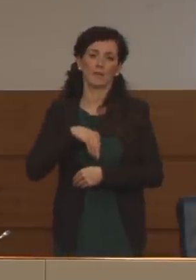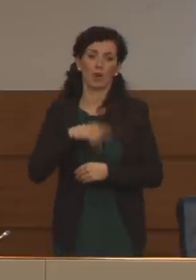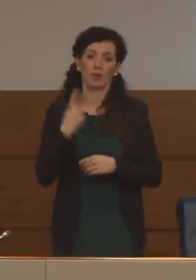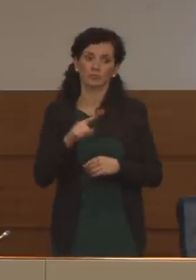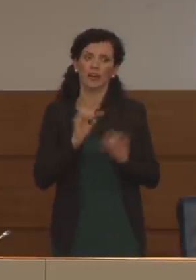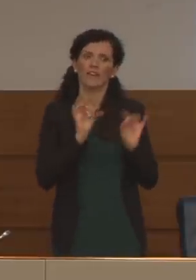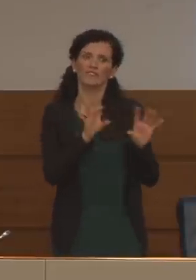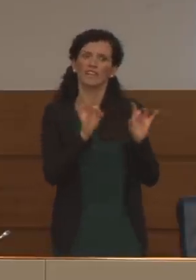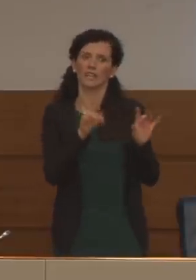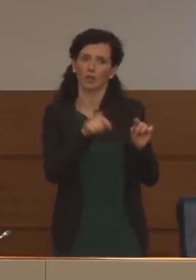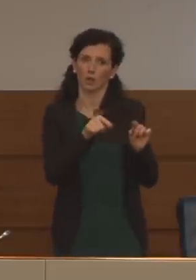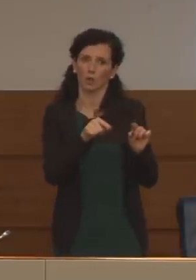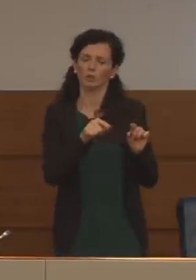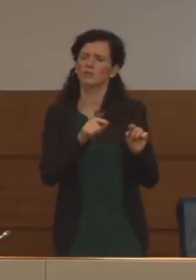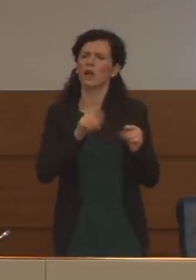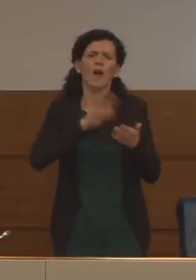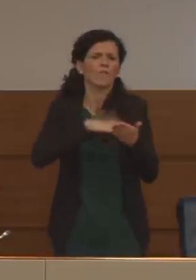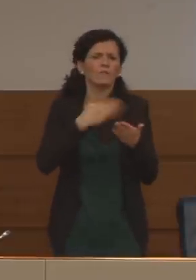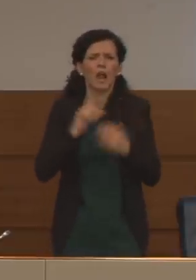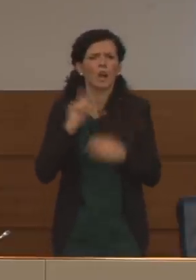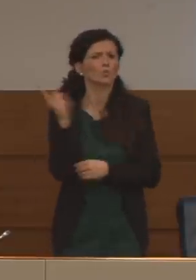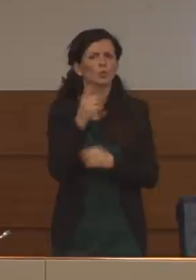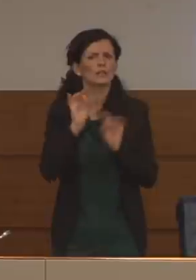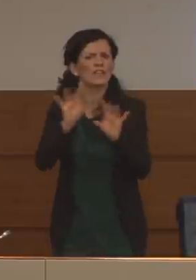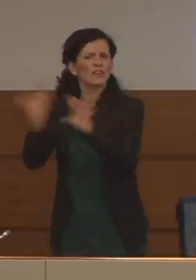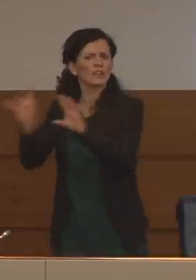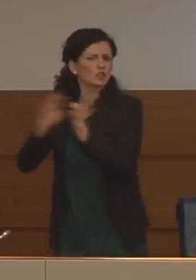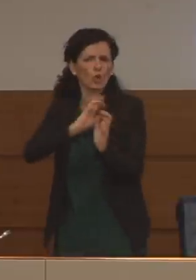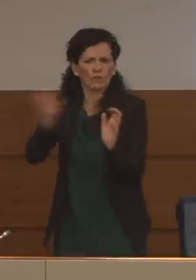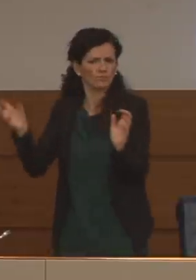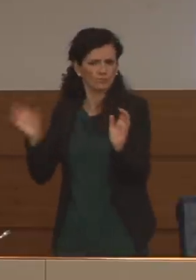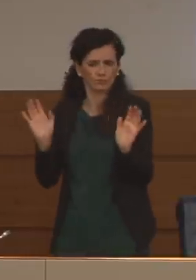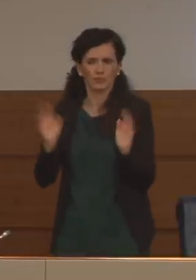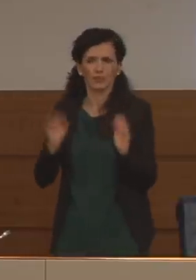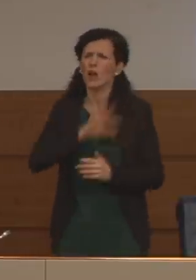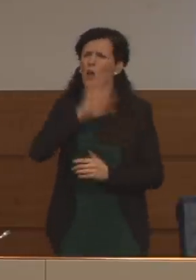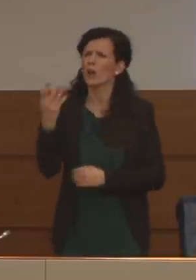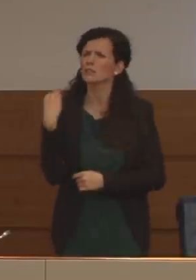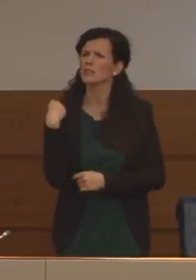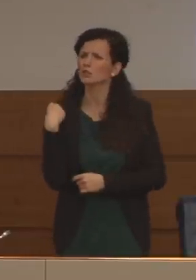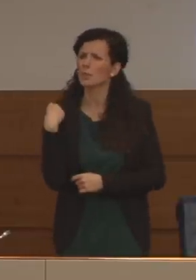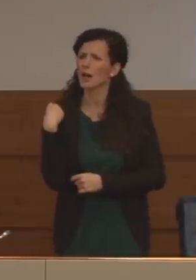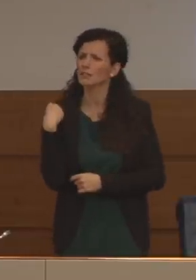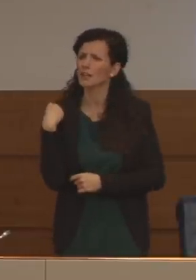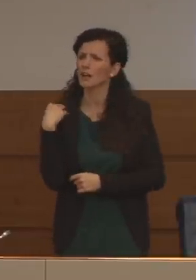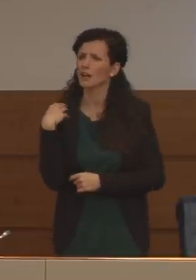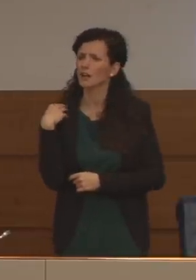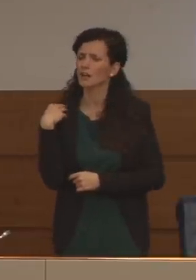vale anche per tutte le infezioni.